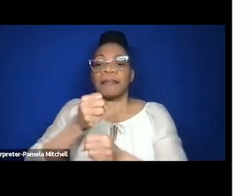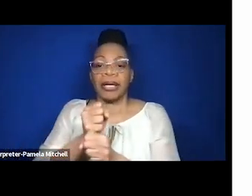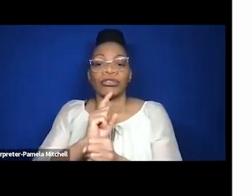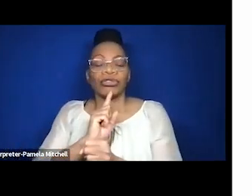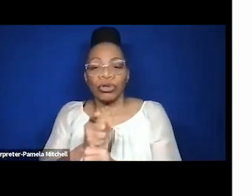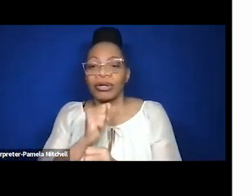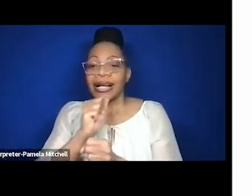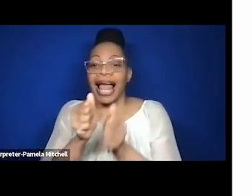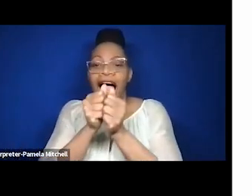Es uno de mis grandes temores.